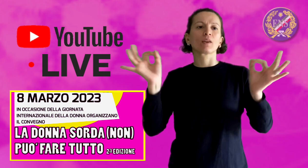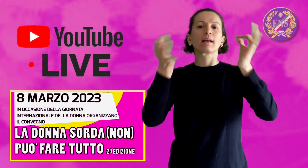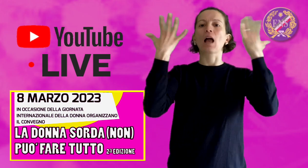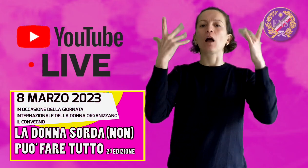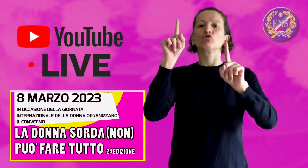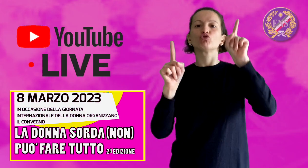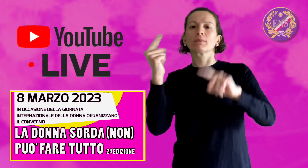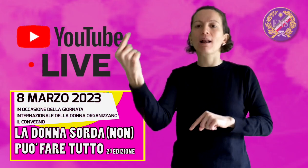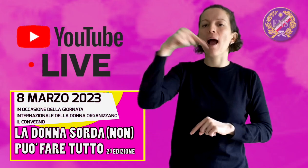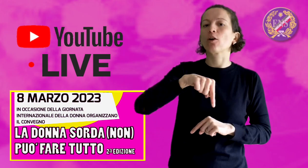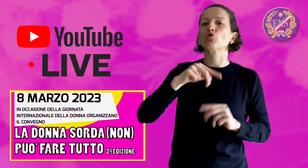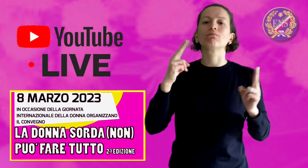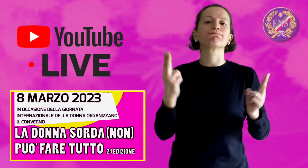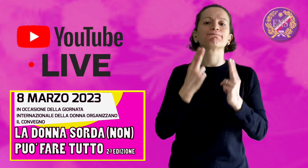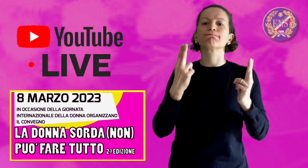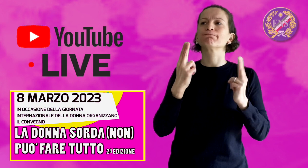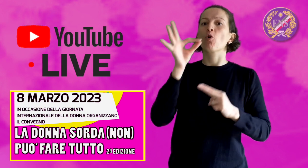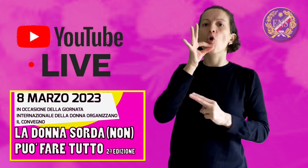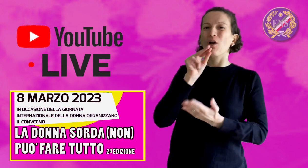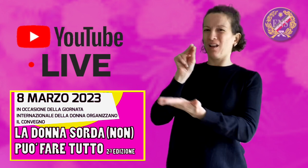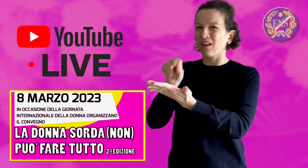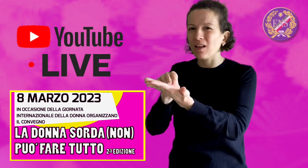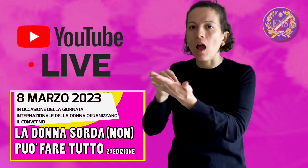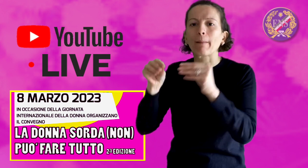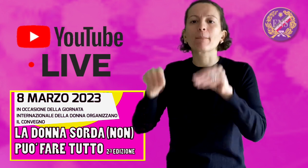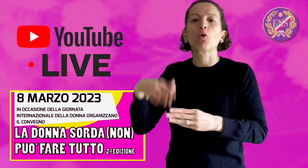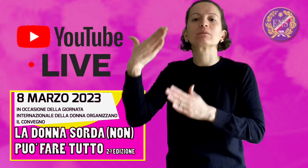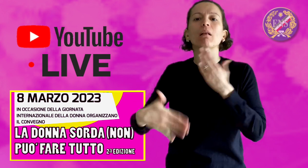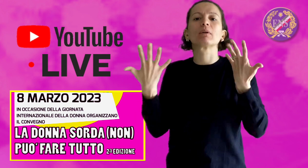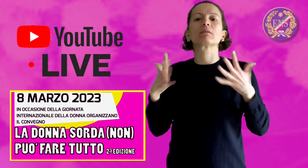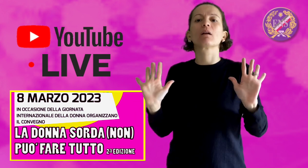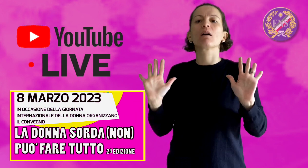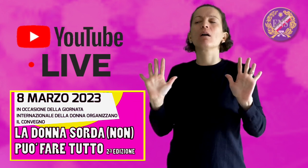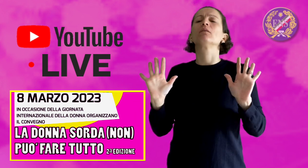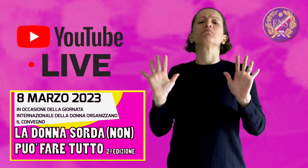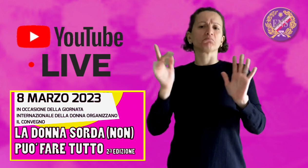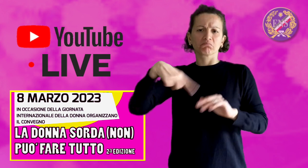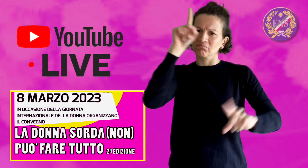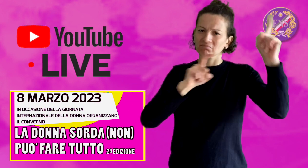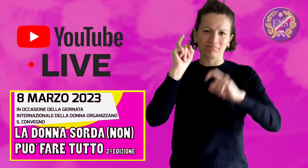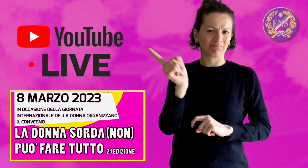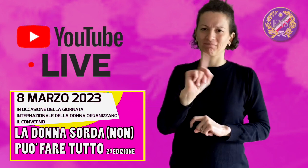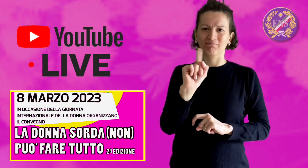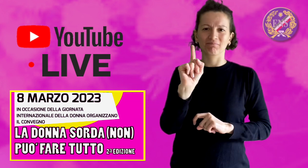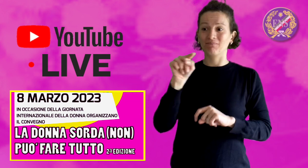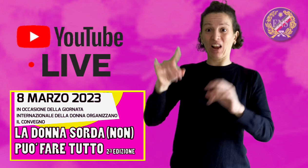In ogni caso, se non potete venire a Milano oppure non fate in tempo a prenotarvi, non preoccupatevi.